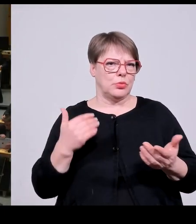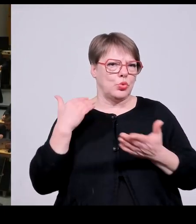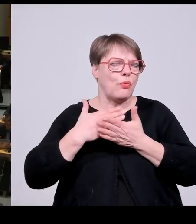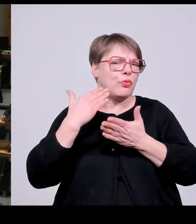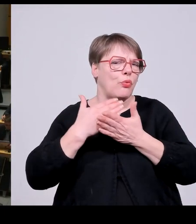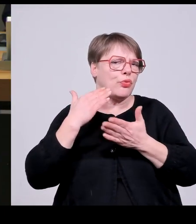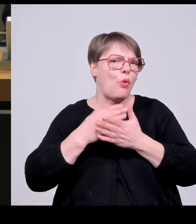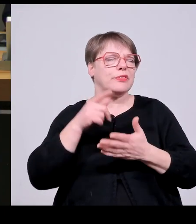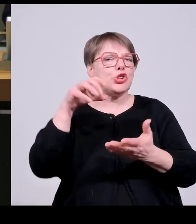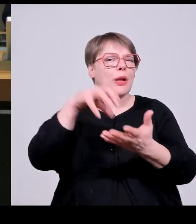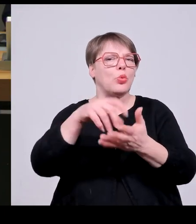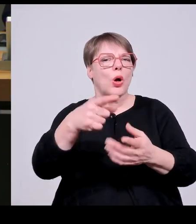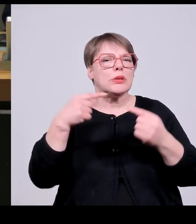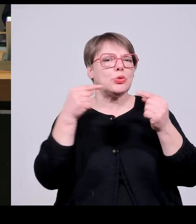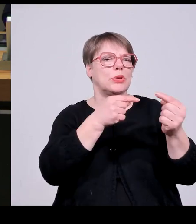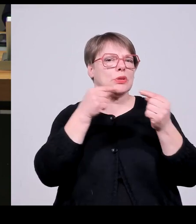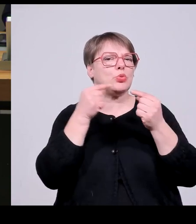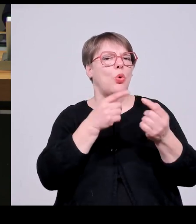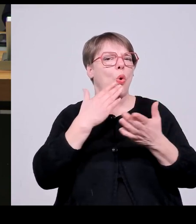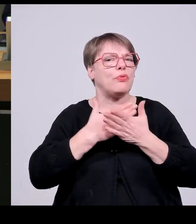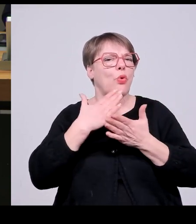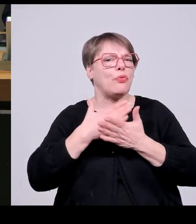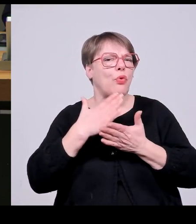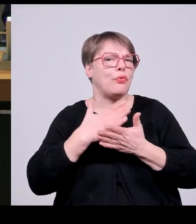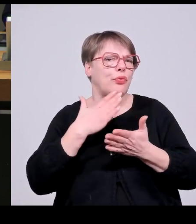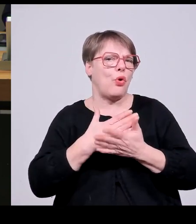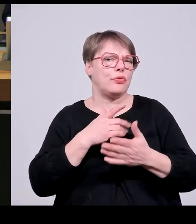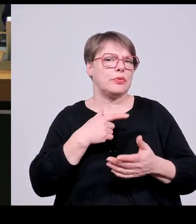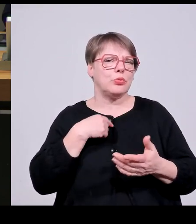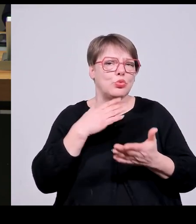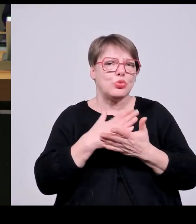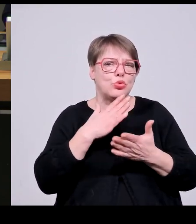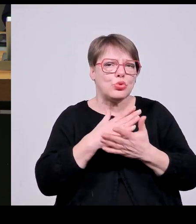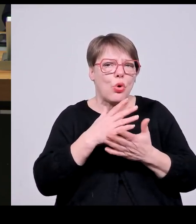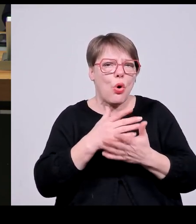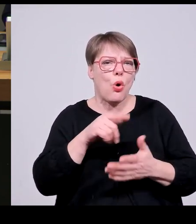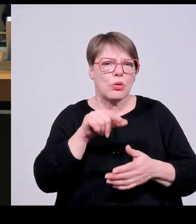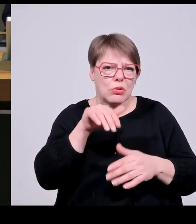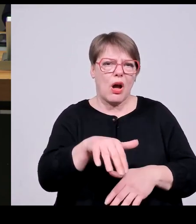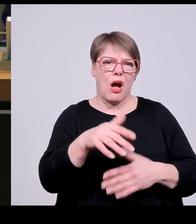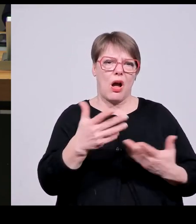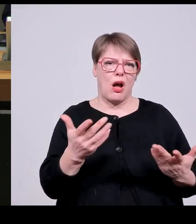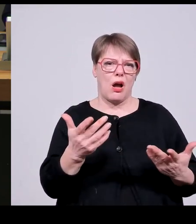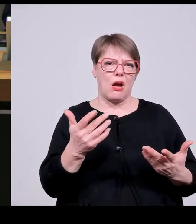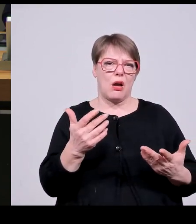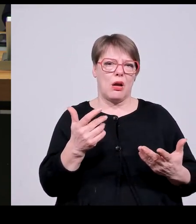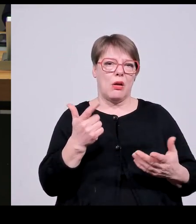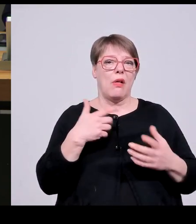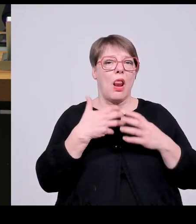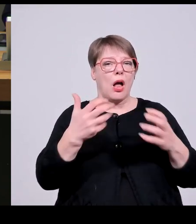Der Kultursenator würde es auch begrüßen. Das ist klar, das da an der Stelle etwas passiert, zum Bibliotheks gesetzt.